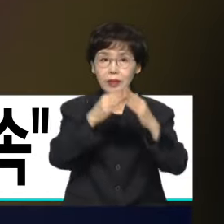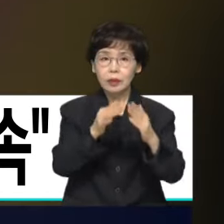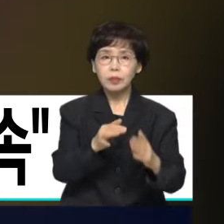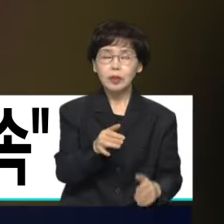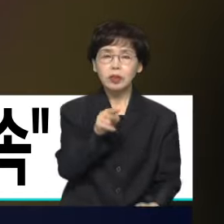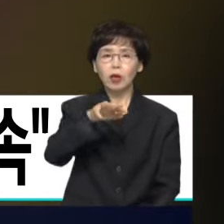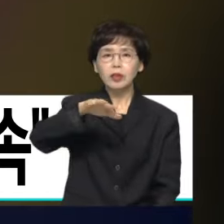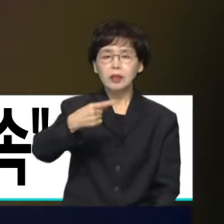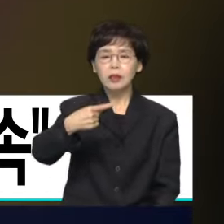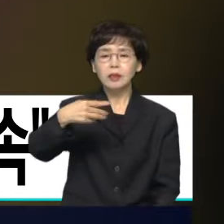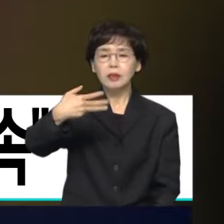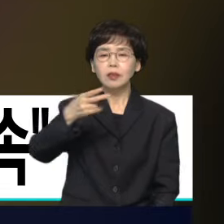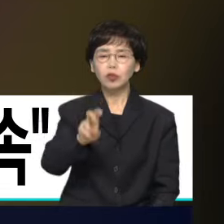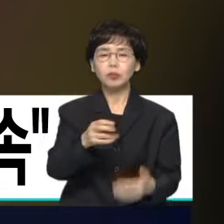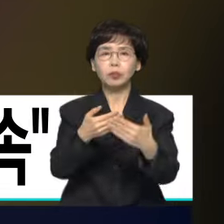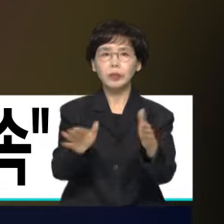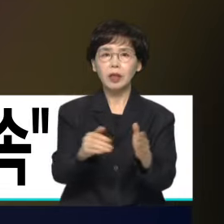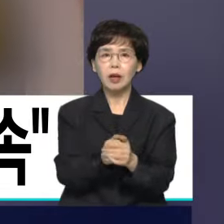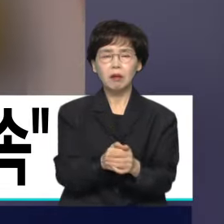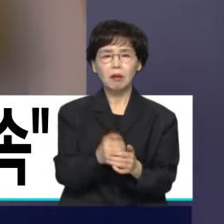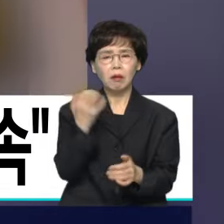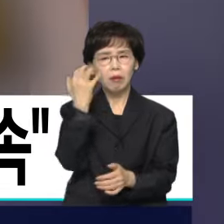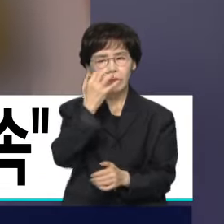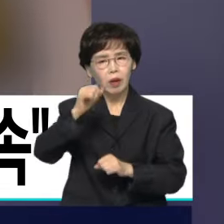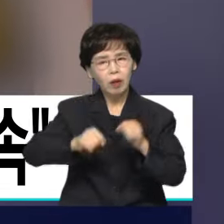해당 유흥업소는 일명 셔츠룸이라는 변종 음란행위 영업을 한 것으로 조사됐습니다.